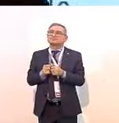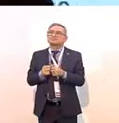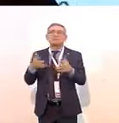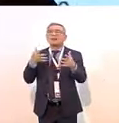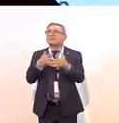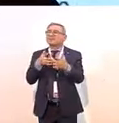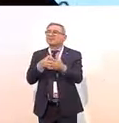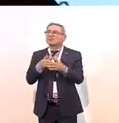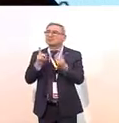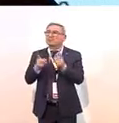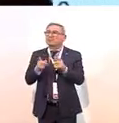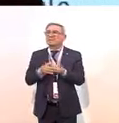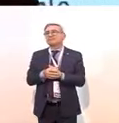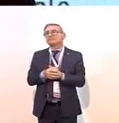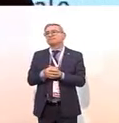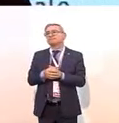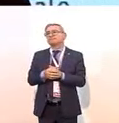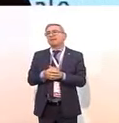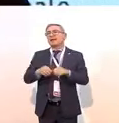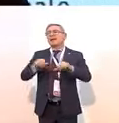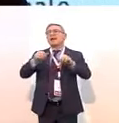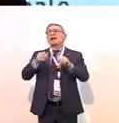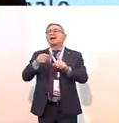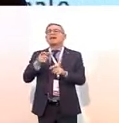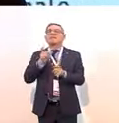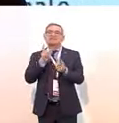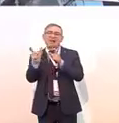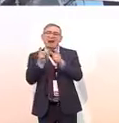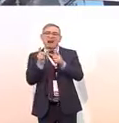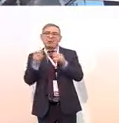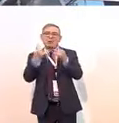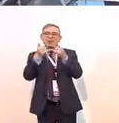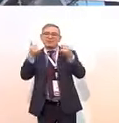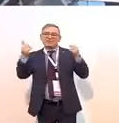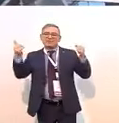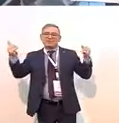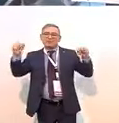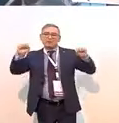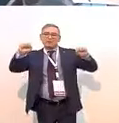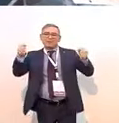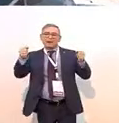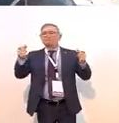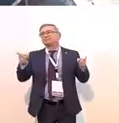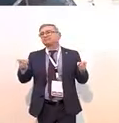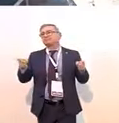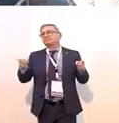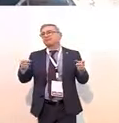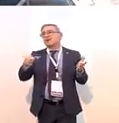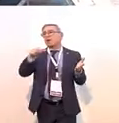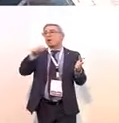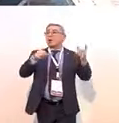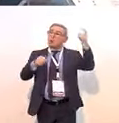politica si rompe il filo del dialogo. Il governo centrale e il governo regionale non